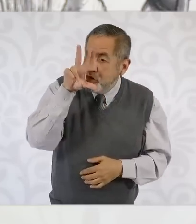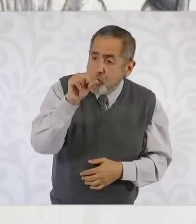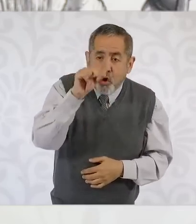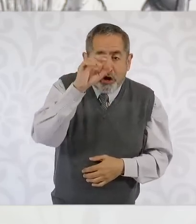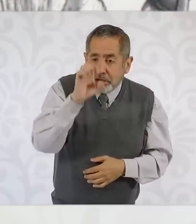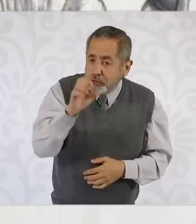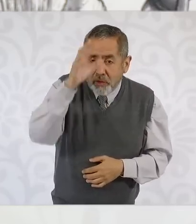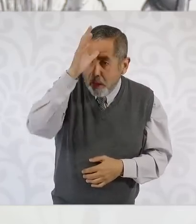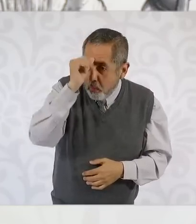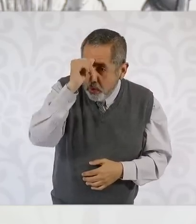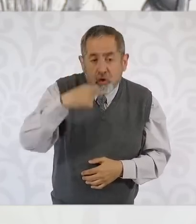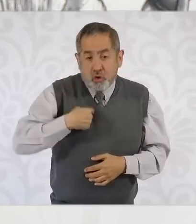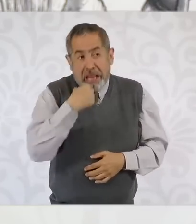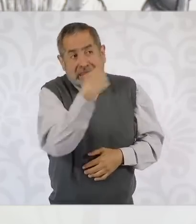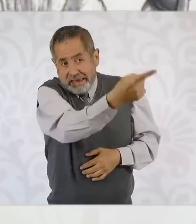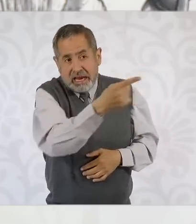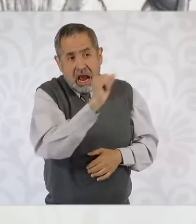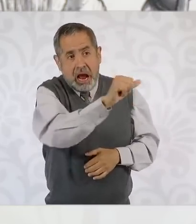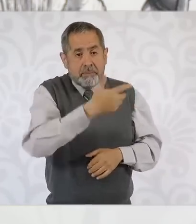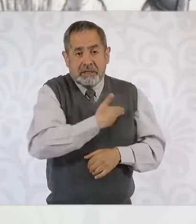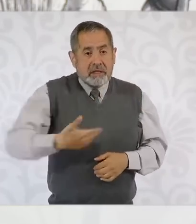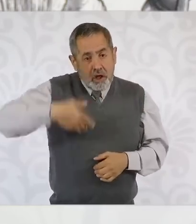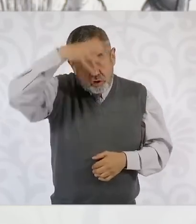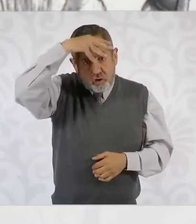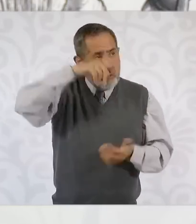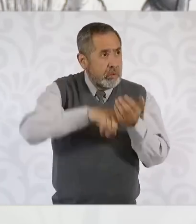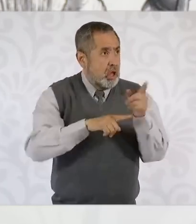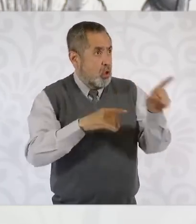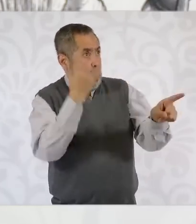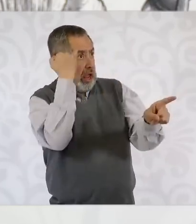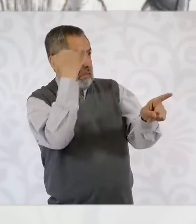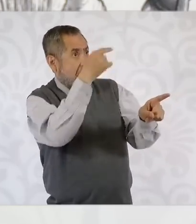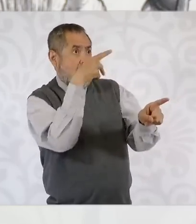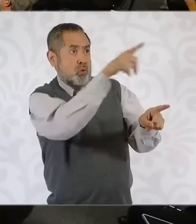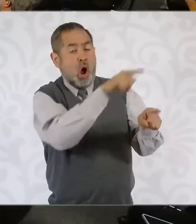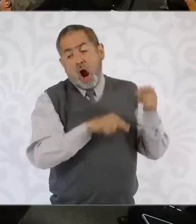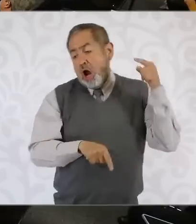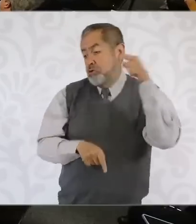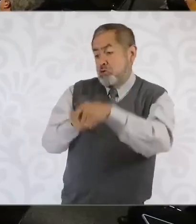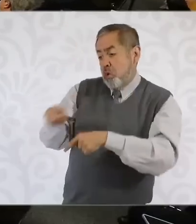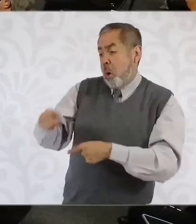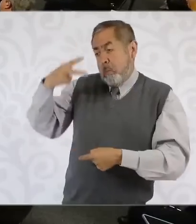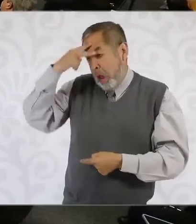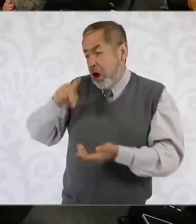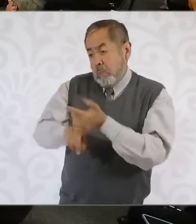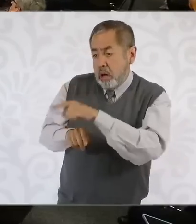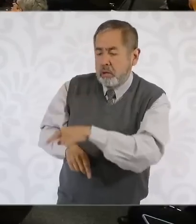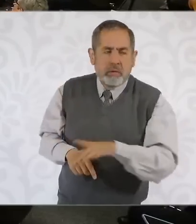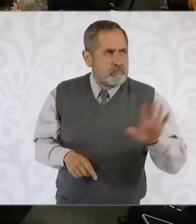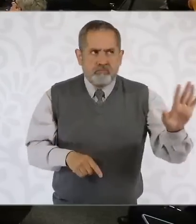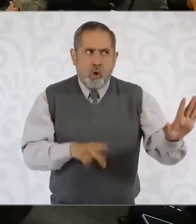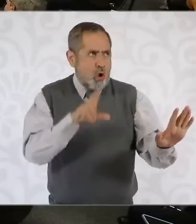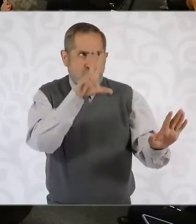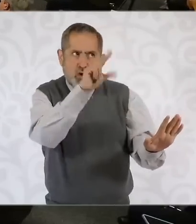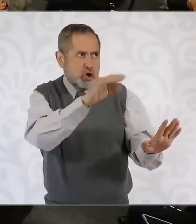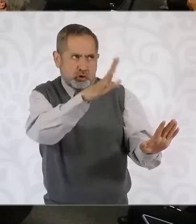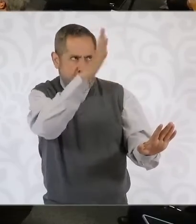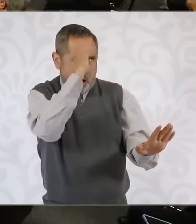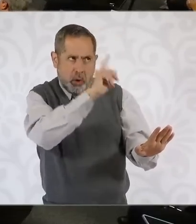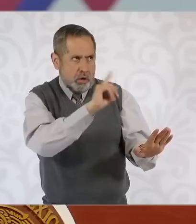Trump con ese esa idea que ustedes tienen Y mejor pongamonos a trabajar y pues fue lo que resultó